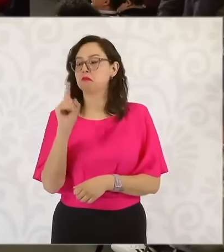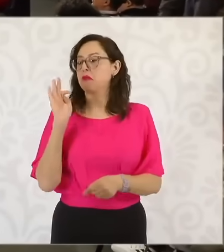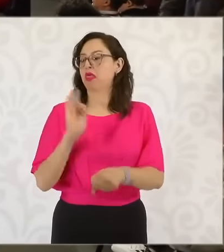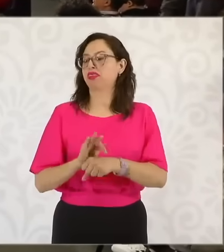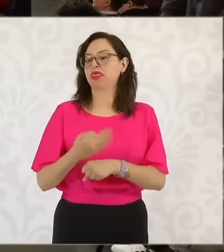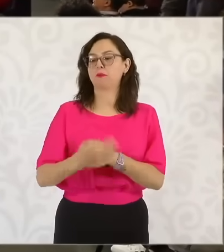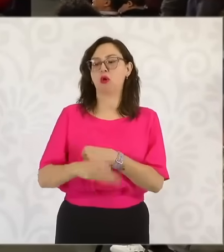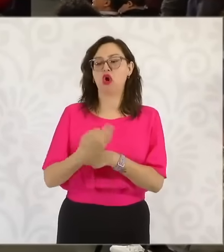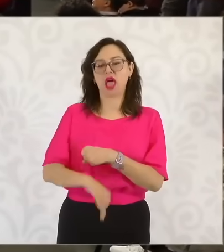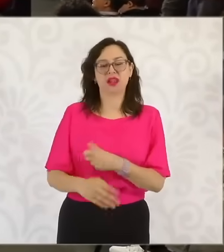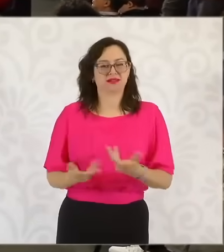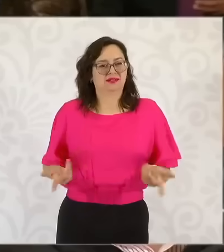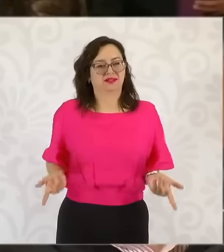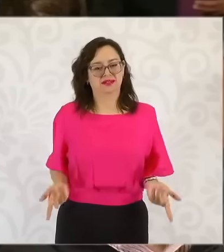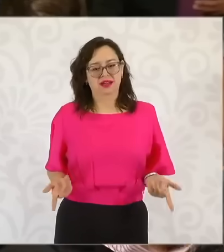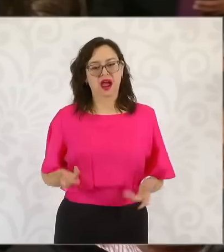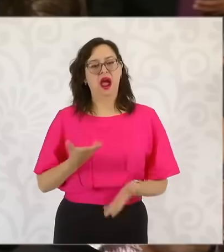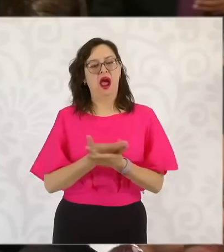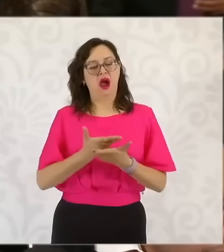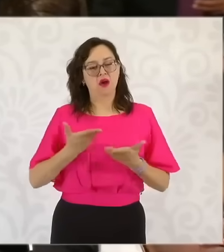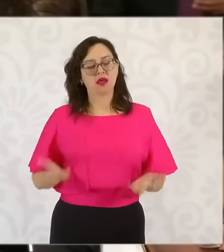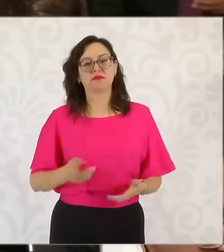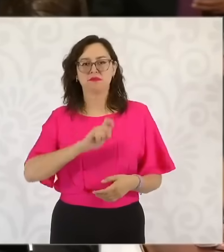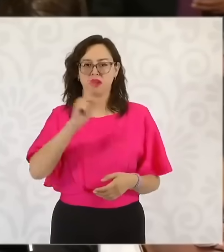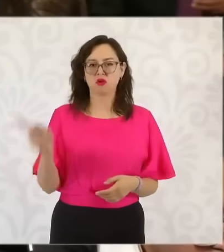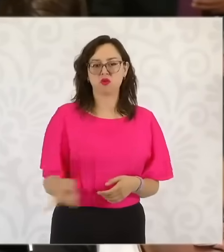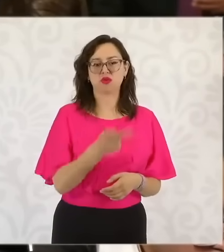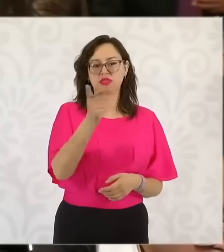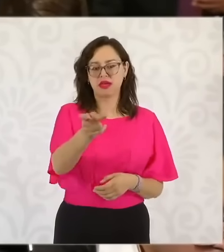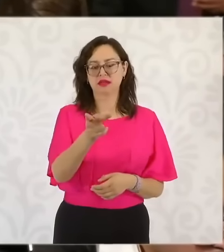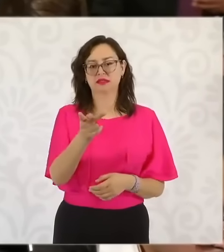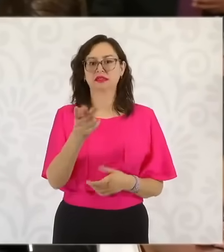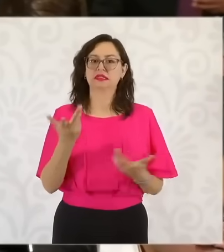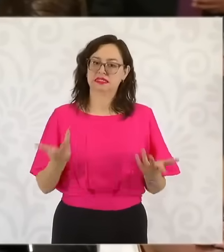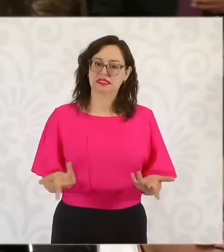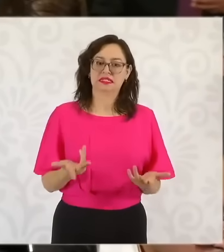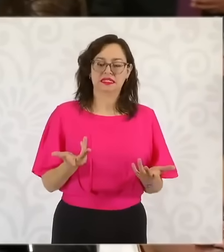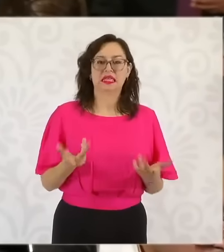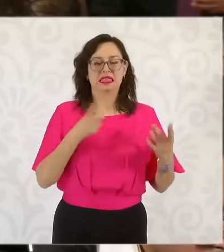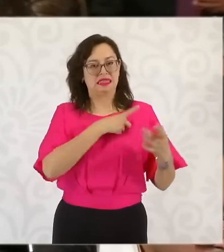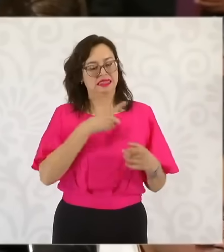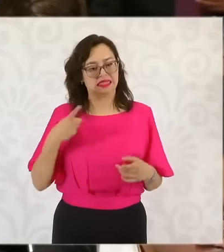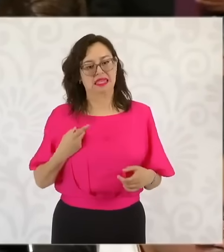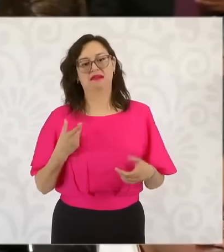en ese sentido preguntarle presidenta si no sería importante que ya se revise desde la Unidad de